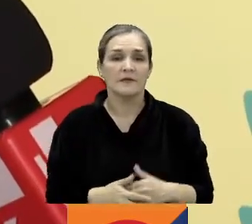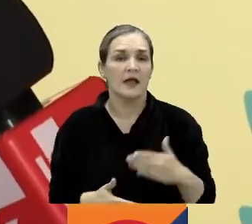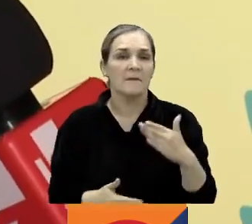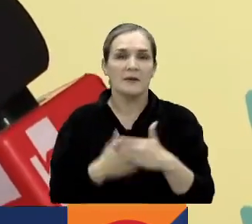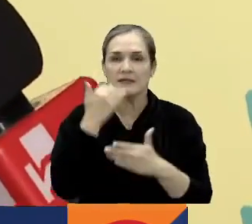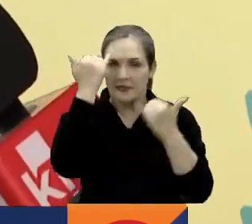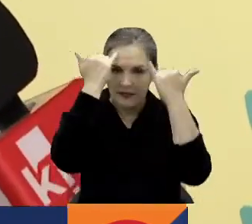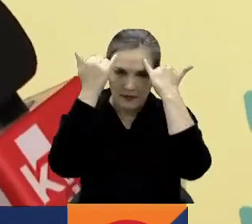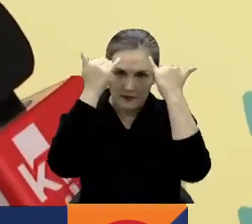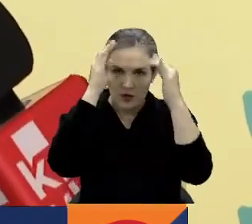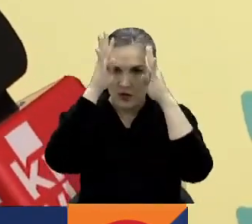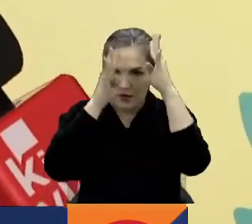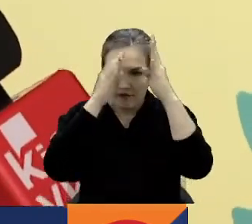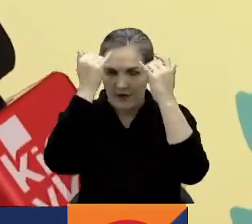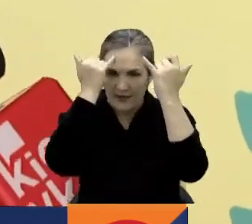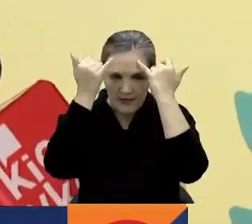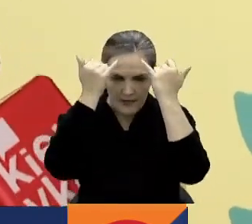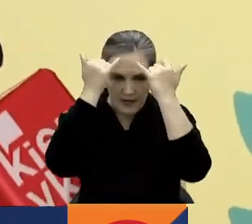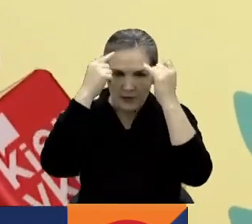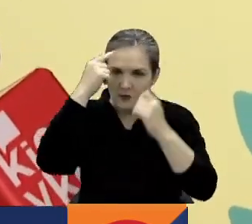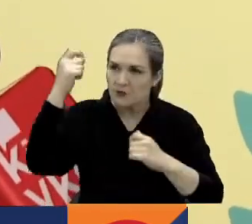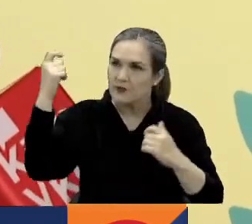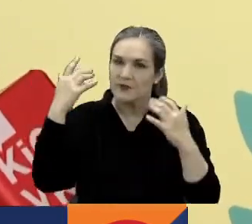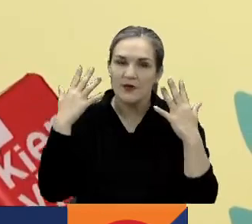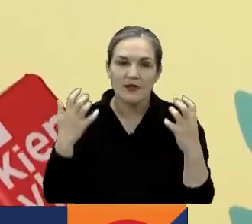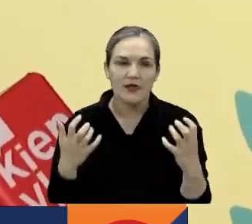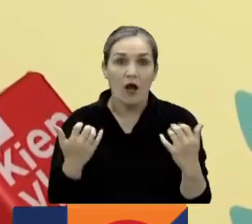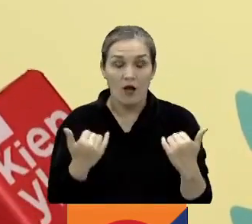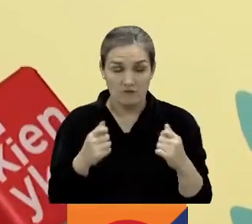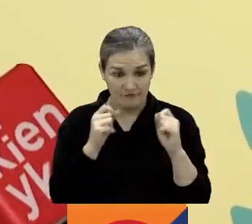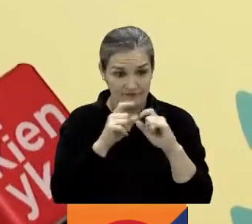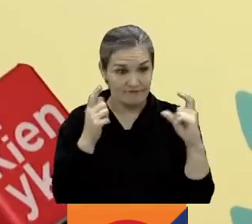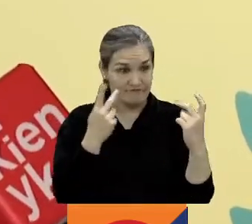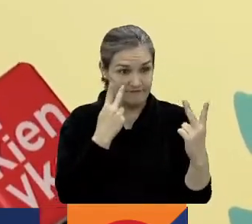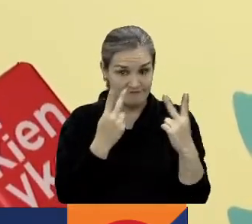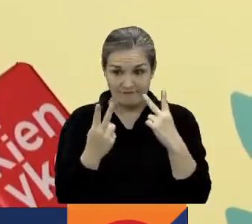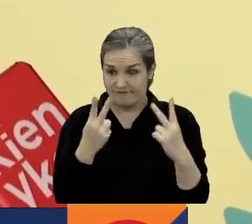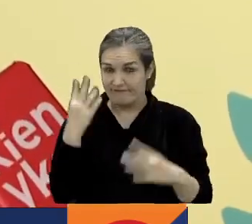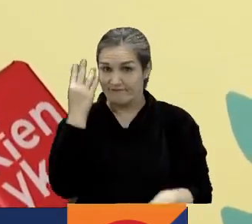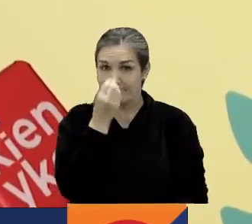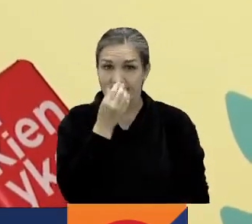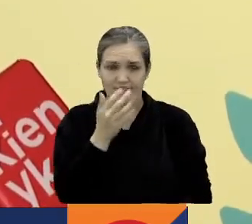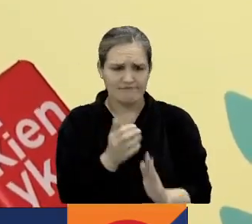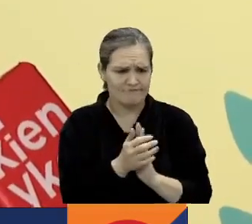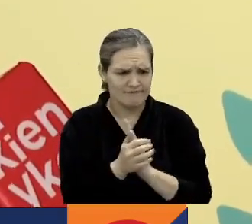POR EL MINISTERIO LAS TIC EN TODO AíS.